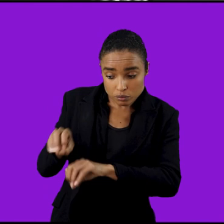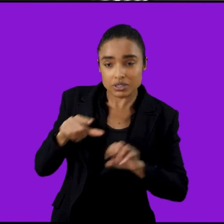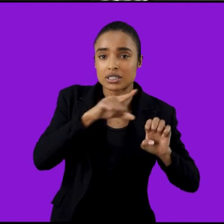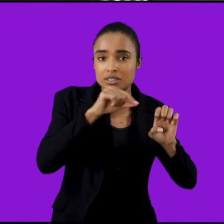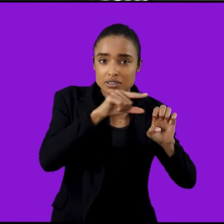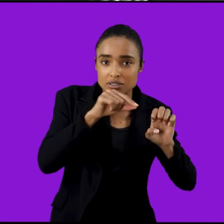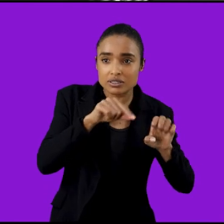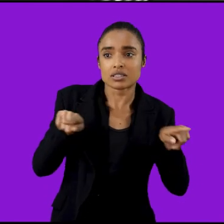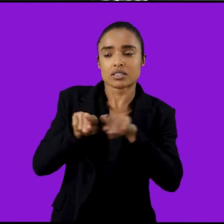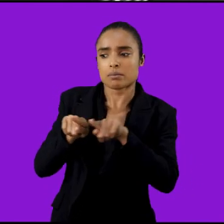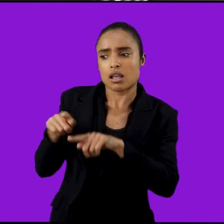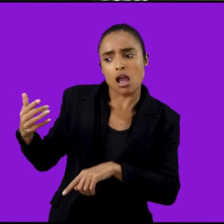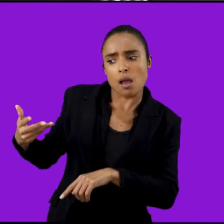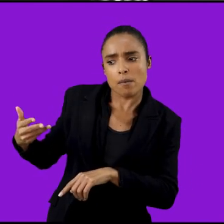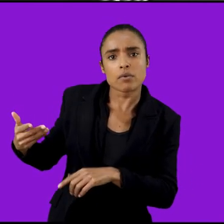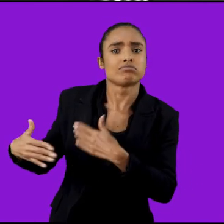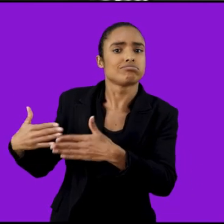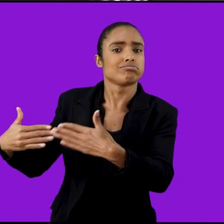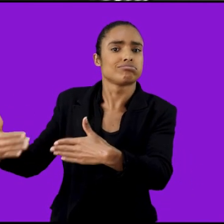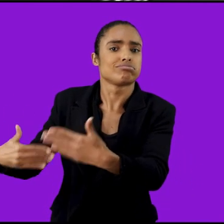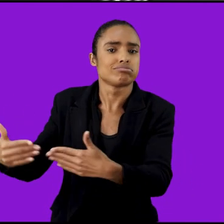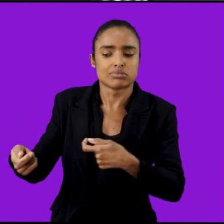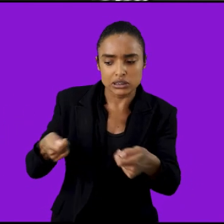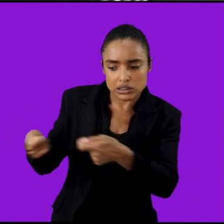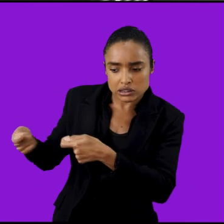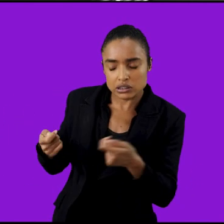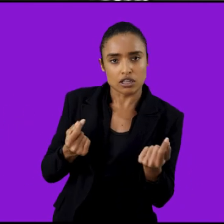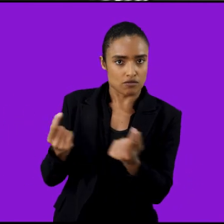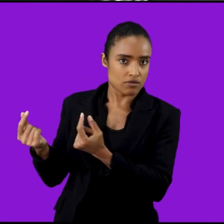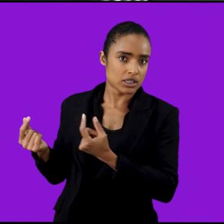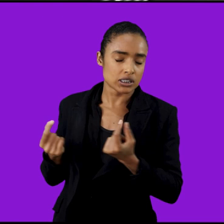empreendedora, incubação e aceleração… A gente agora tá, tá fazendo aporte financeiro